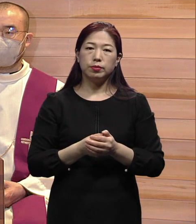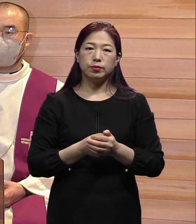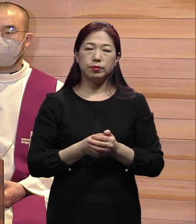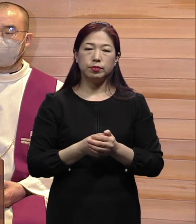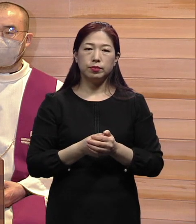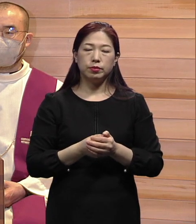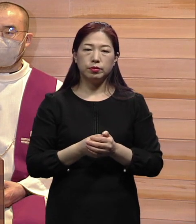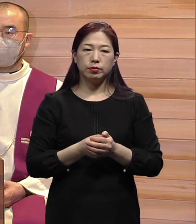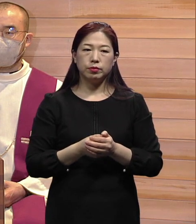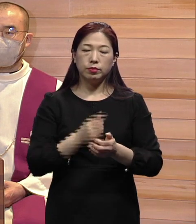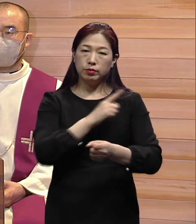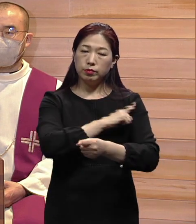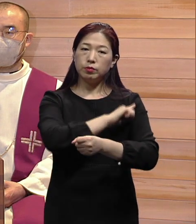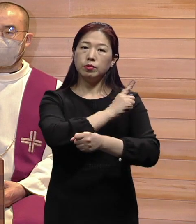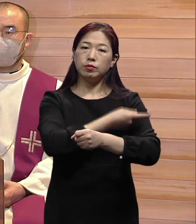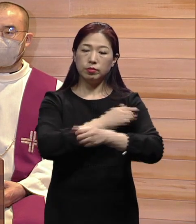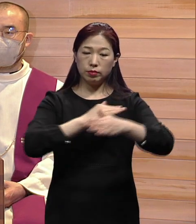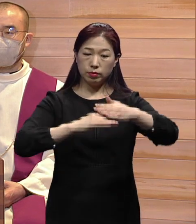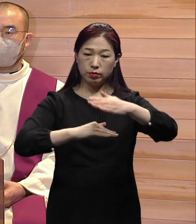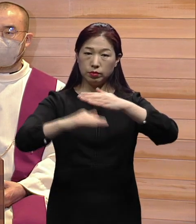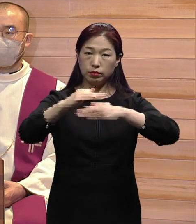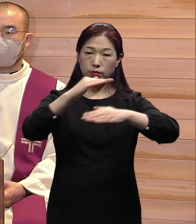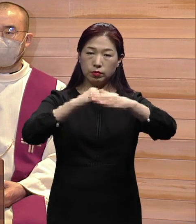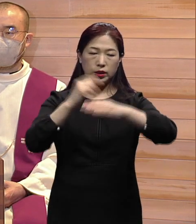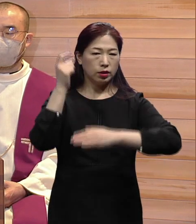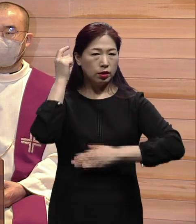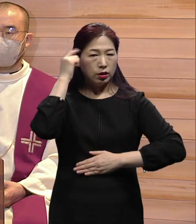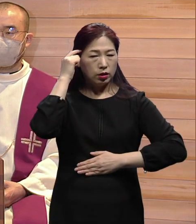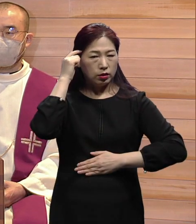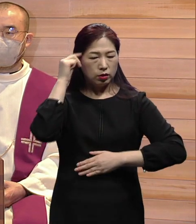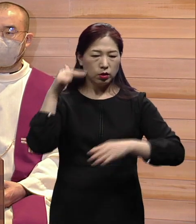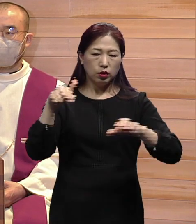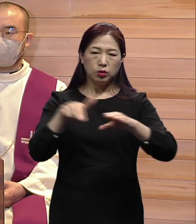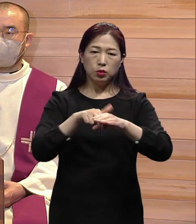지위와 계급과 이념과 종교적 차별 없이